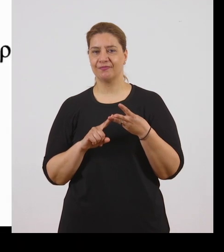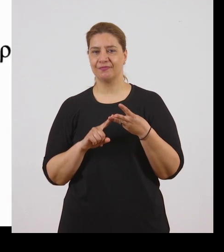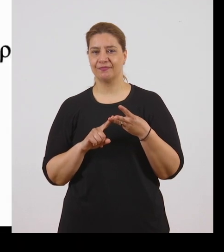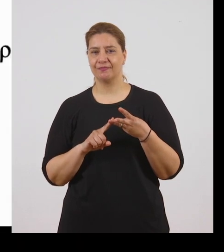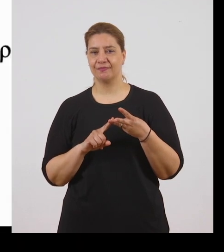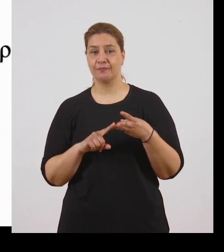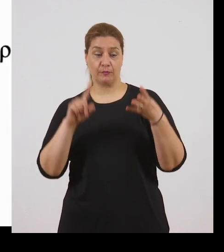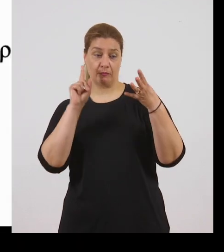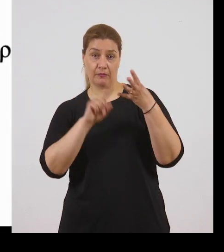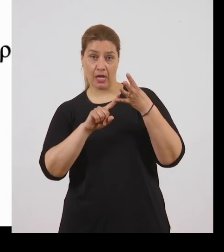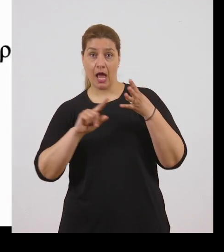νεροποντή,